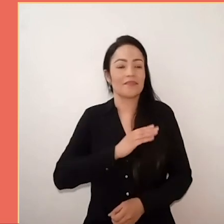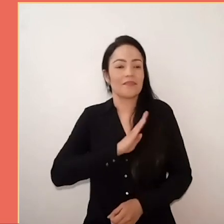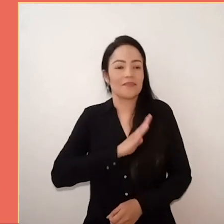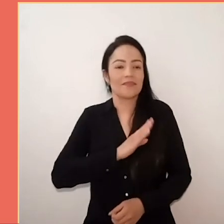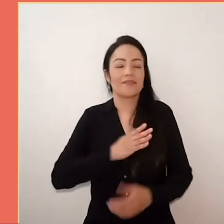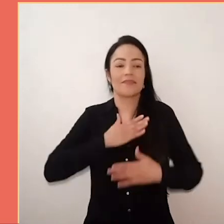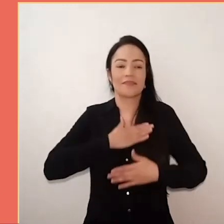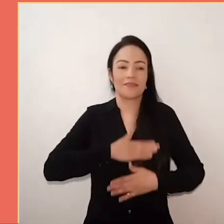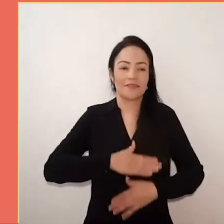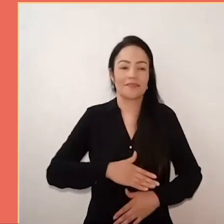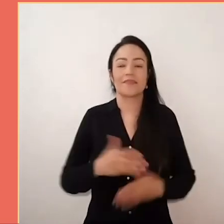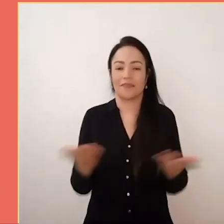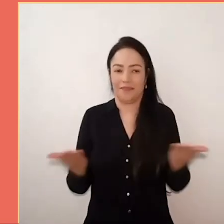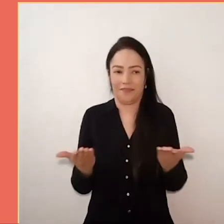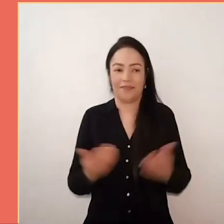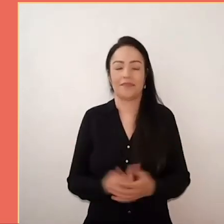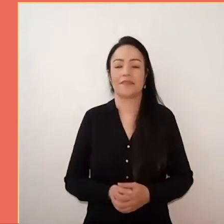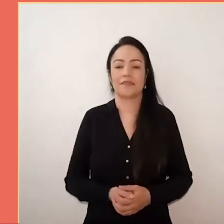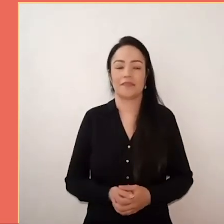Nesse momento no qual o Brasil